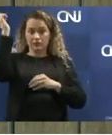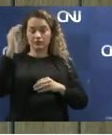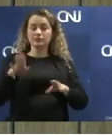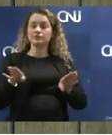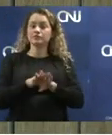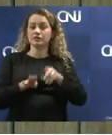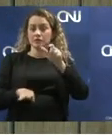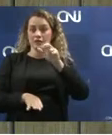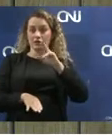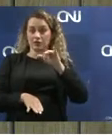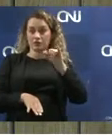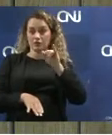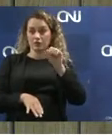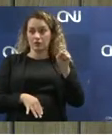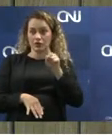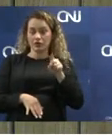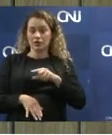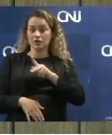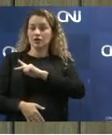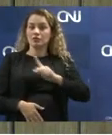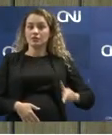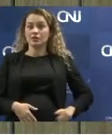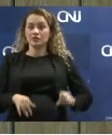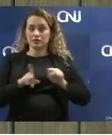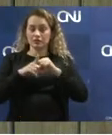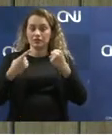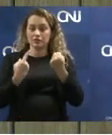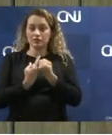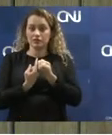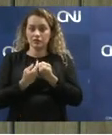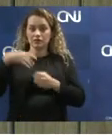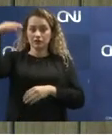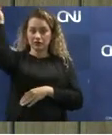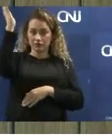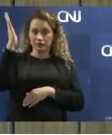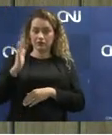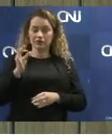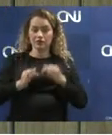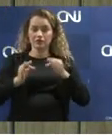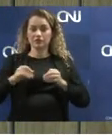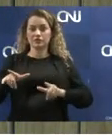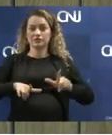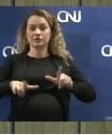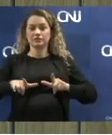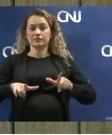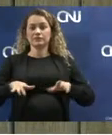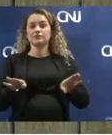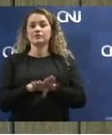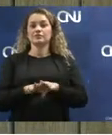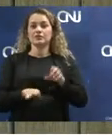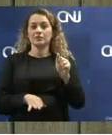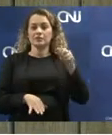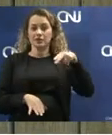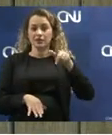presidente da Associação Nacional dos Magistrados da Justiça do Trabalho. Dra. Angela Gandra, Secretária Nacional da Família.